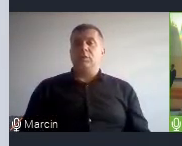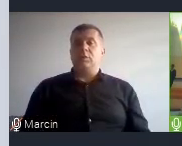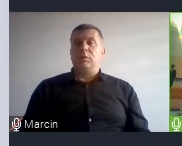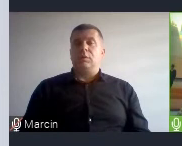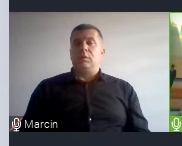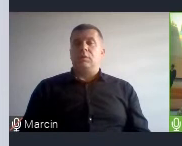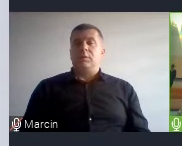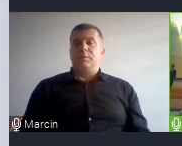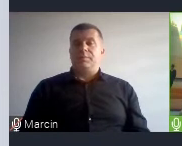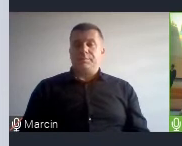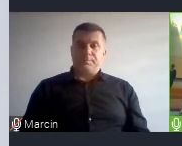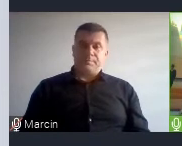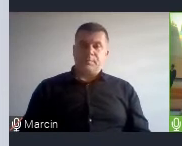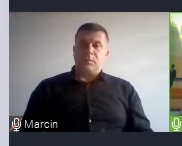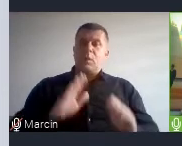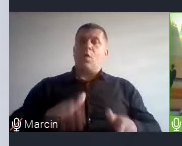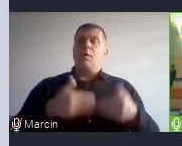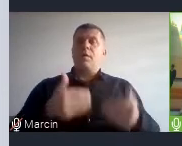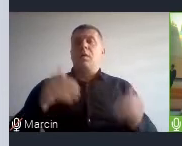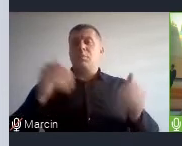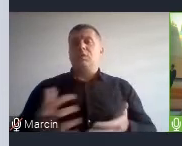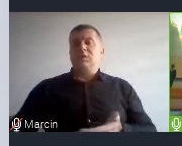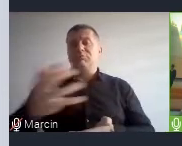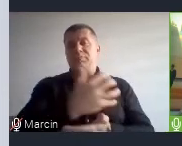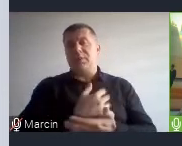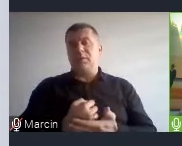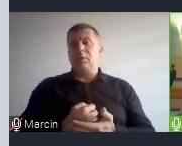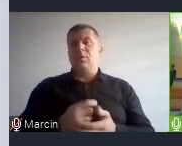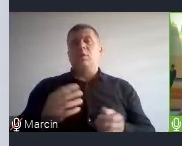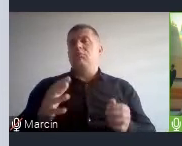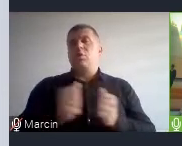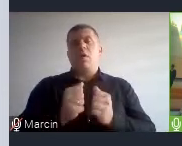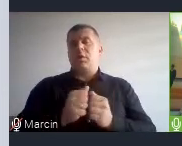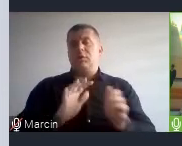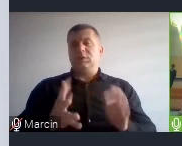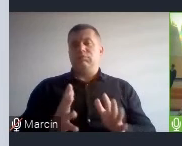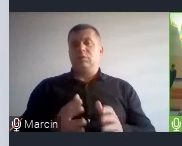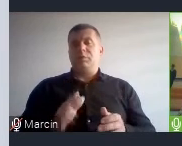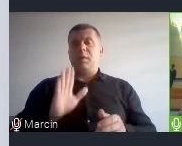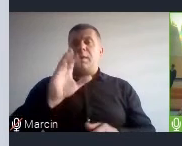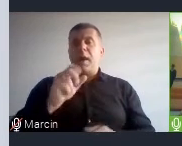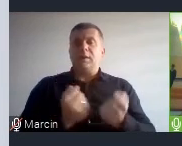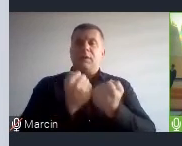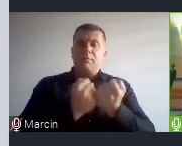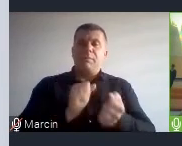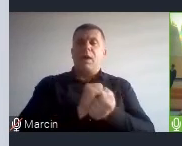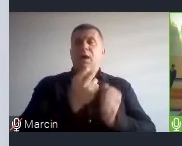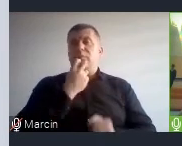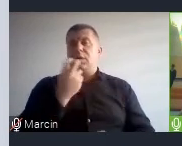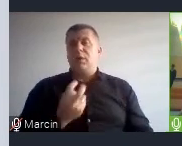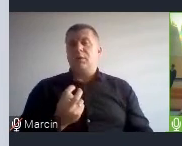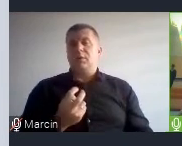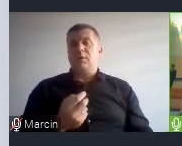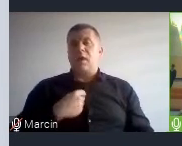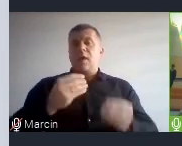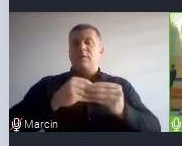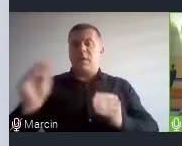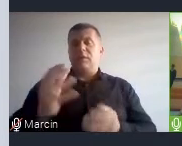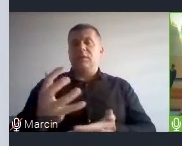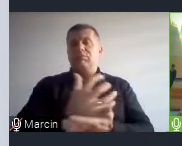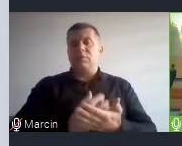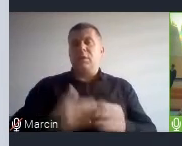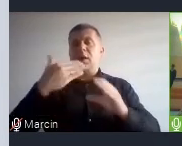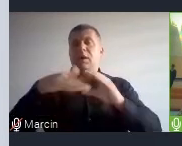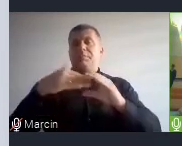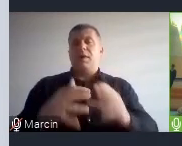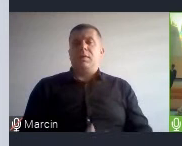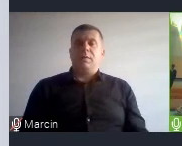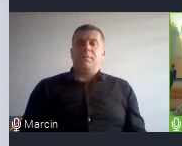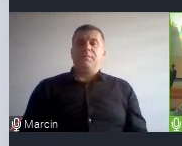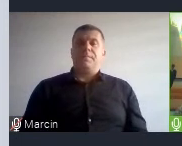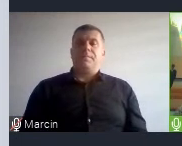i oferty mogę zbierać w dowolny sposób: przez bazę papierową lub elektronicznie. Ja w większości wypadków zbieram e-mailem.